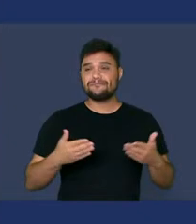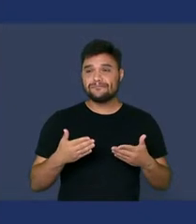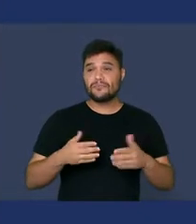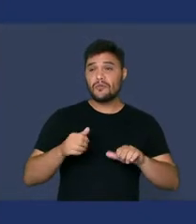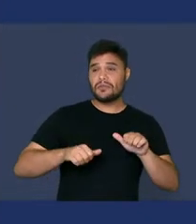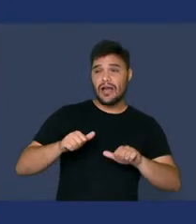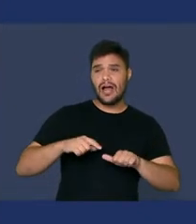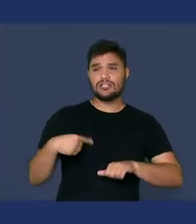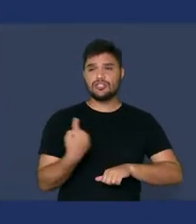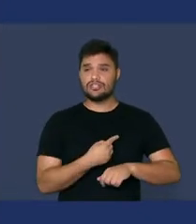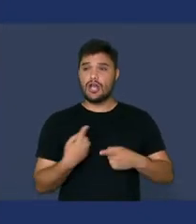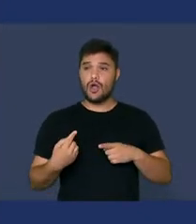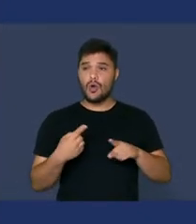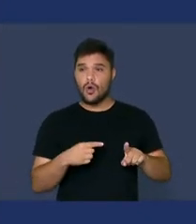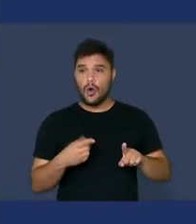GASTOS É IMPORTANTE ESSE